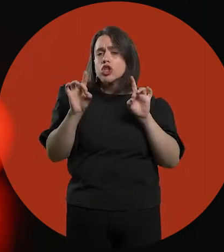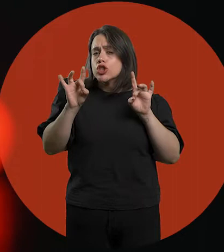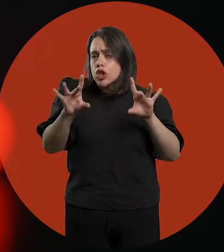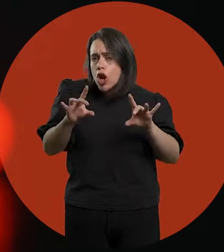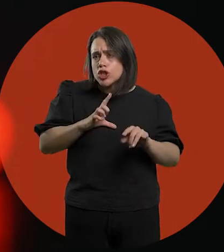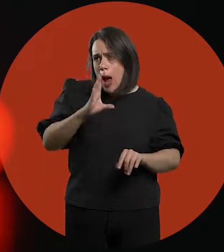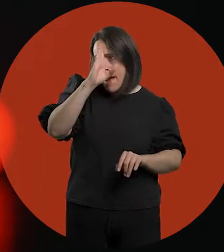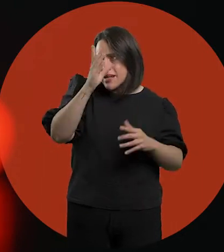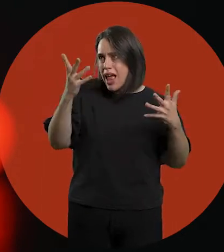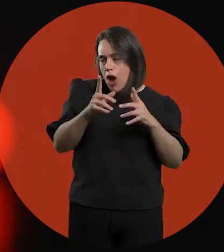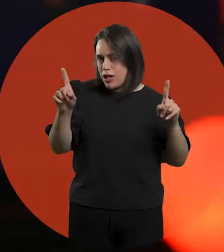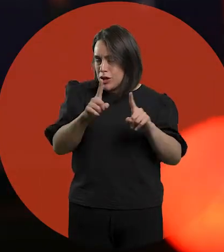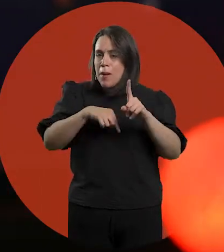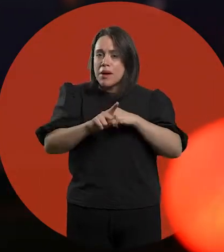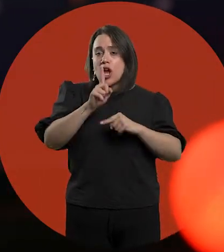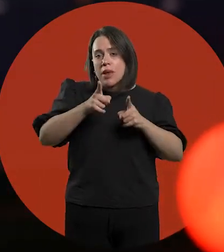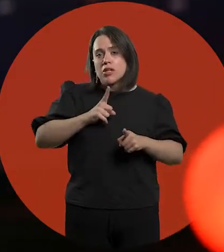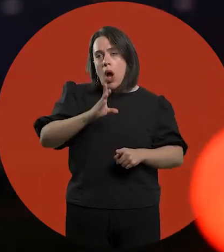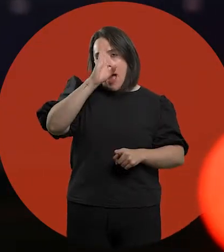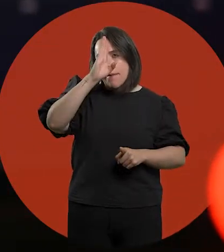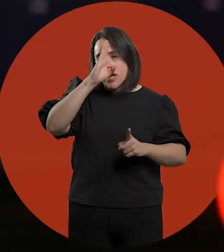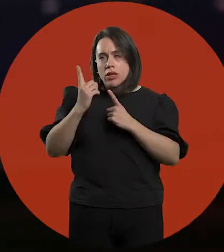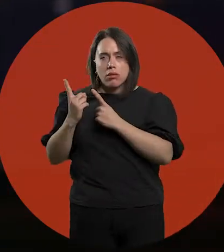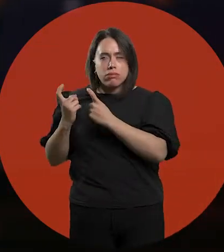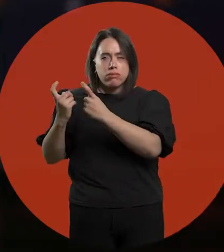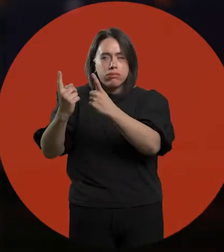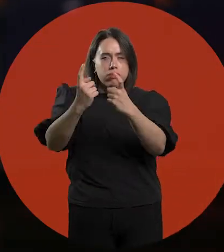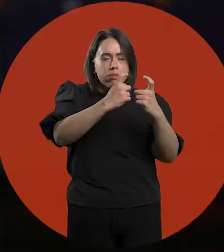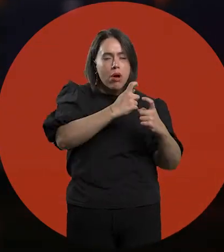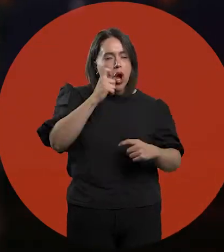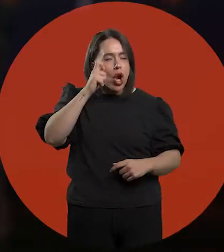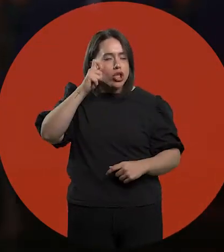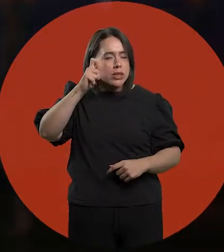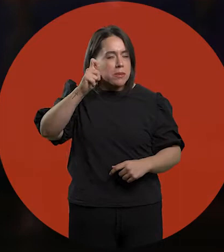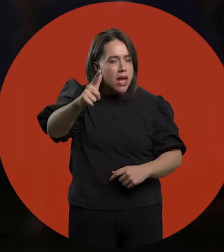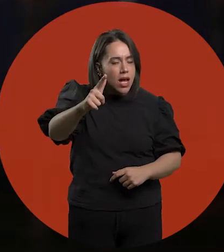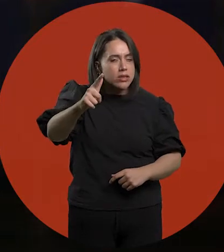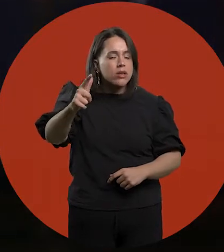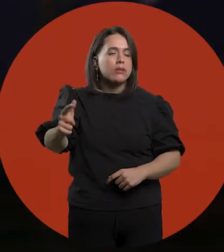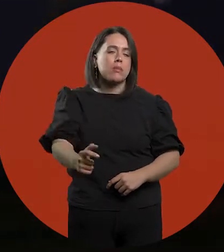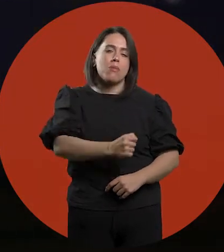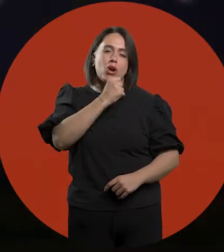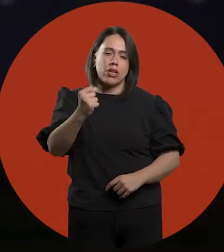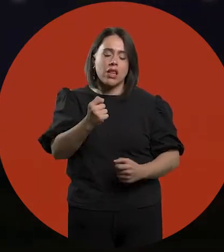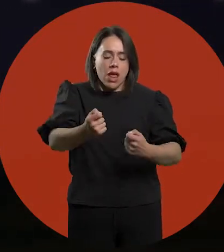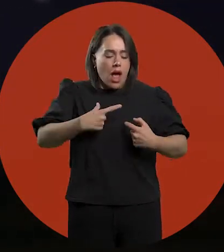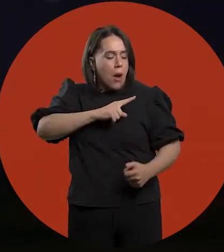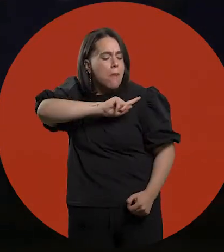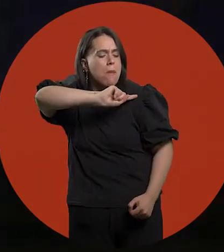sino porque siento que el conocimiento, la sabiduría, es realmente el poder. ¿El poder de qué?